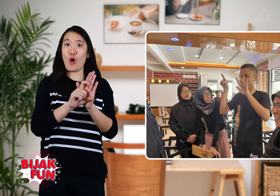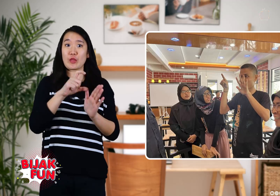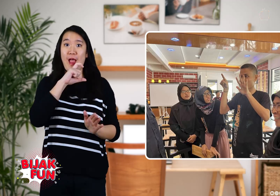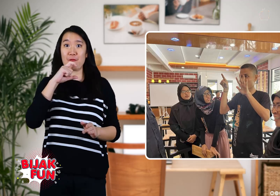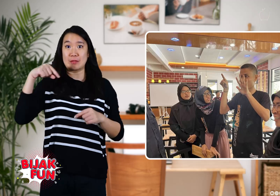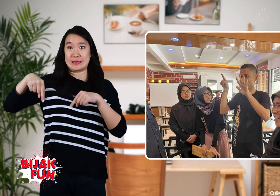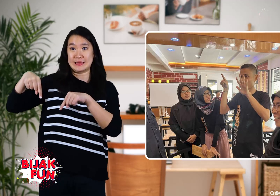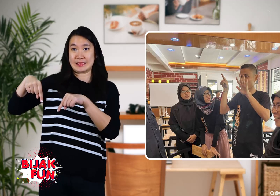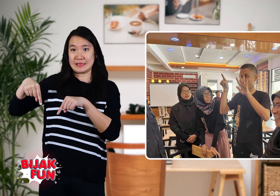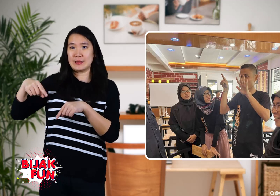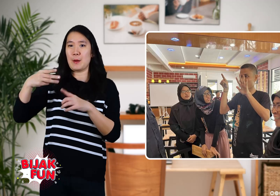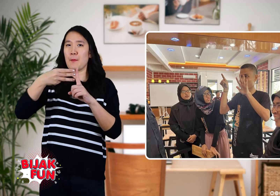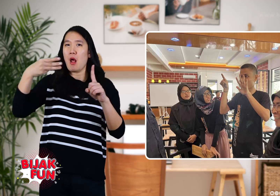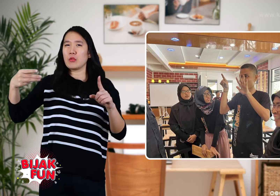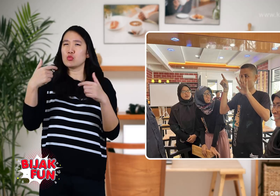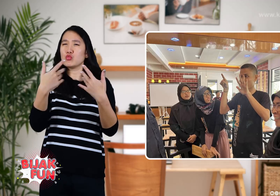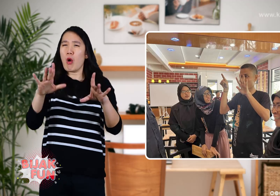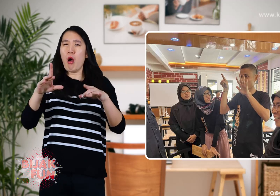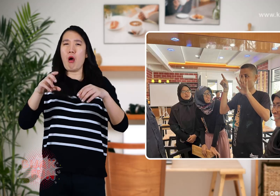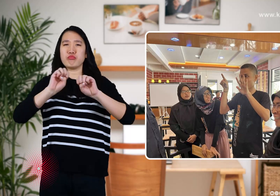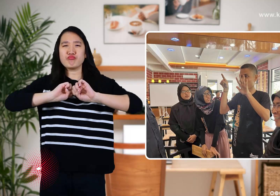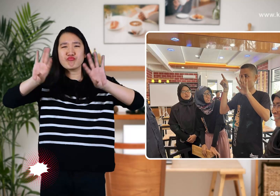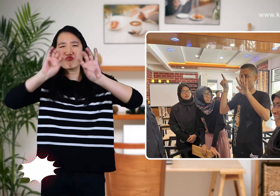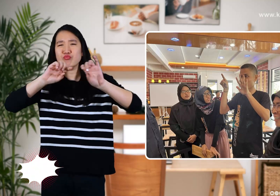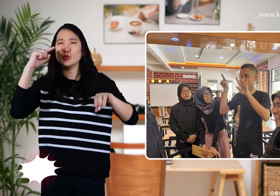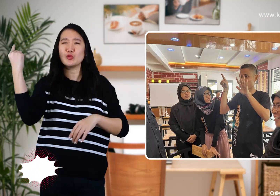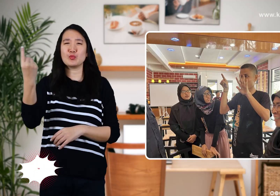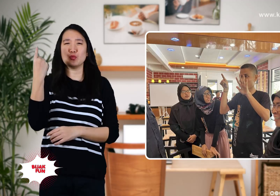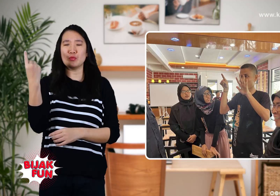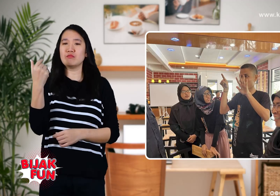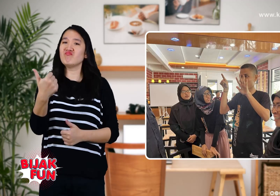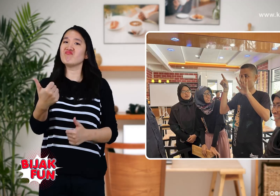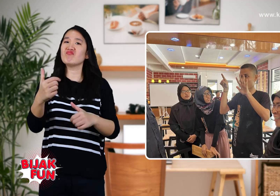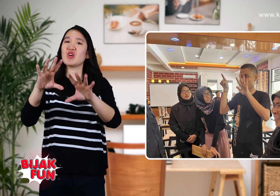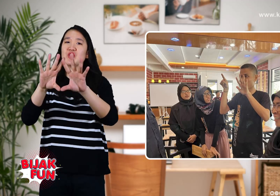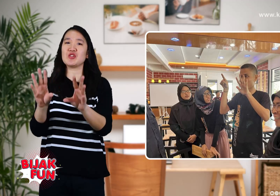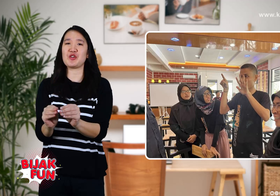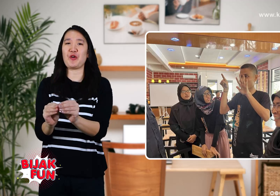seperti contoh Cafebilitas di Batam yang sudah publik dan inklusif.